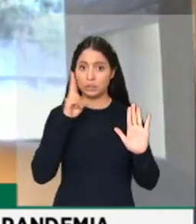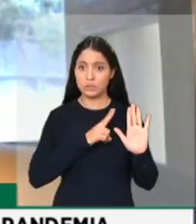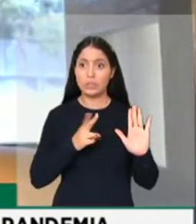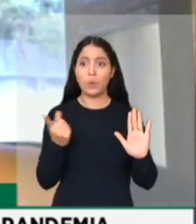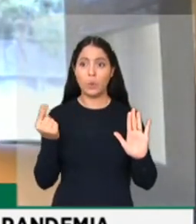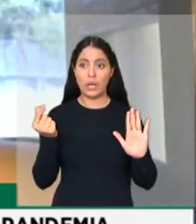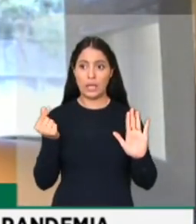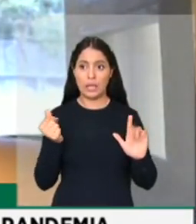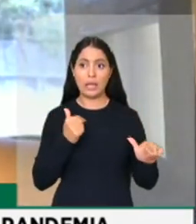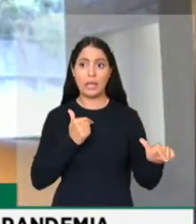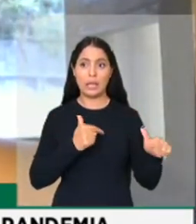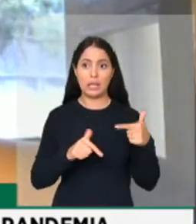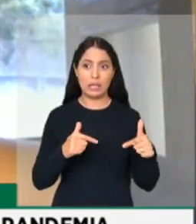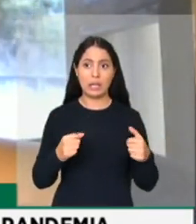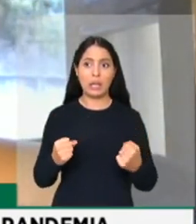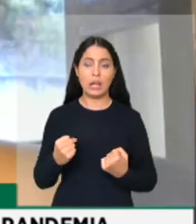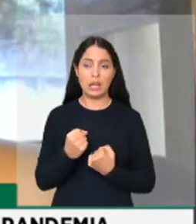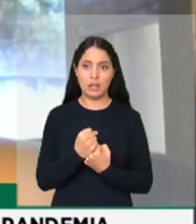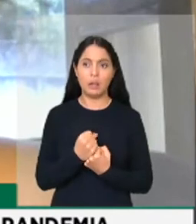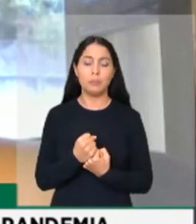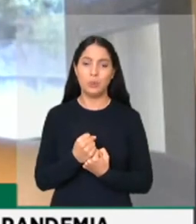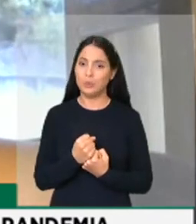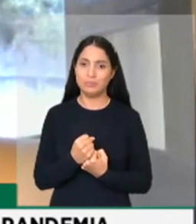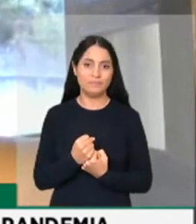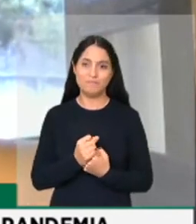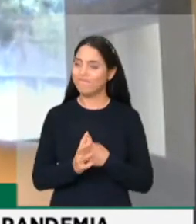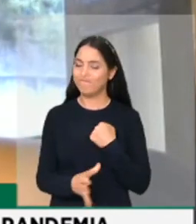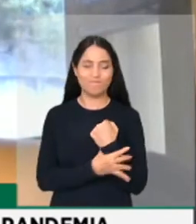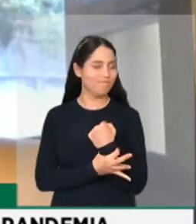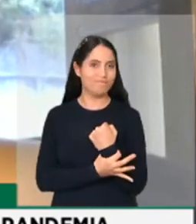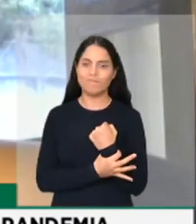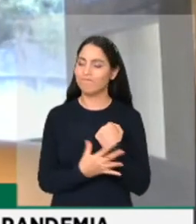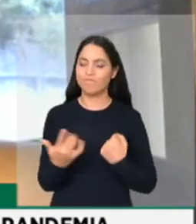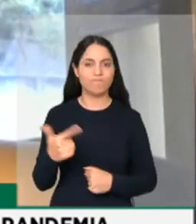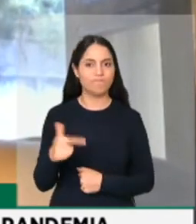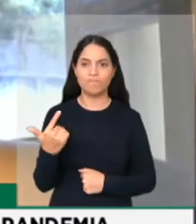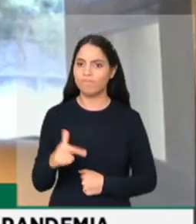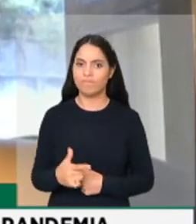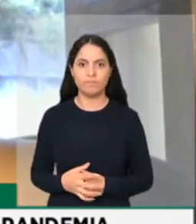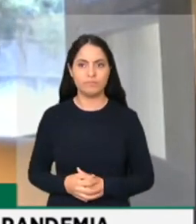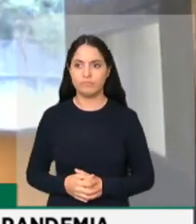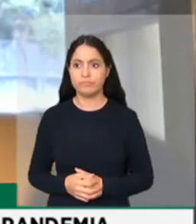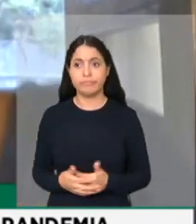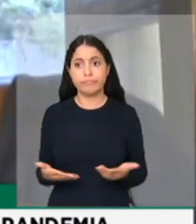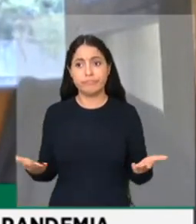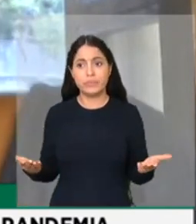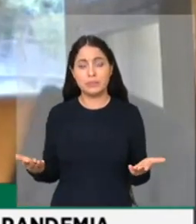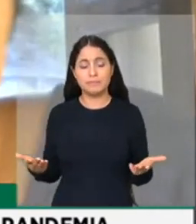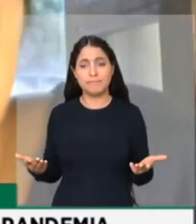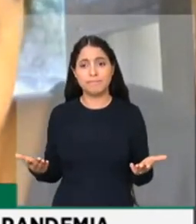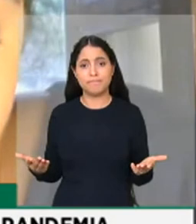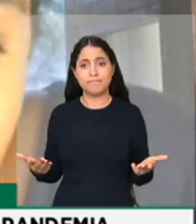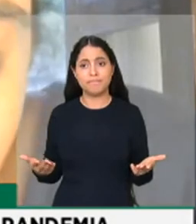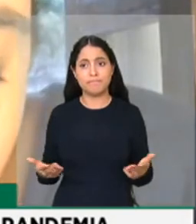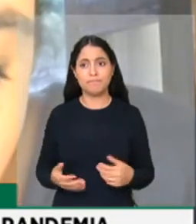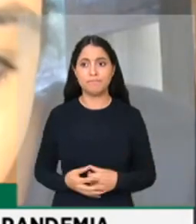EMERGENCIAL DE RENDA E EMPREGO COM O AUXÍLIO NÃO ESTÁ GARANTIDO NÃO ESTÁ REEDITADO. ENTÃO... NESSE SENTIDO A GENTE GOSTARIA DE